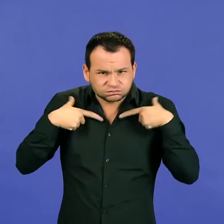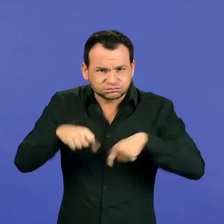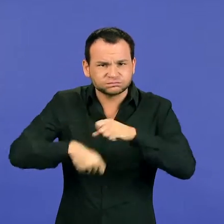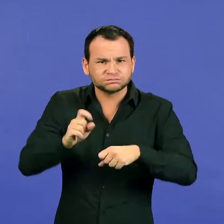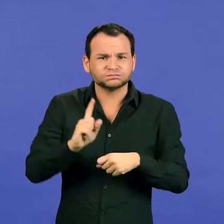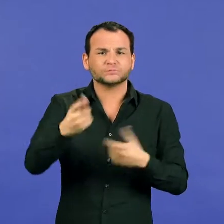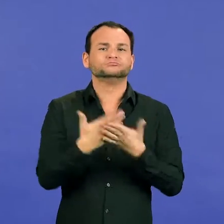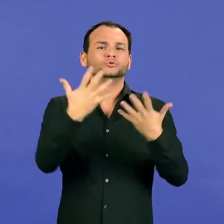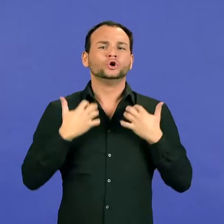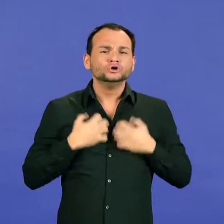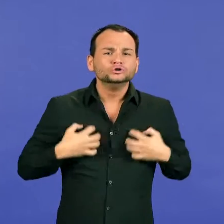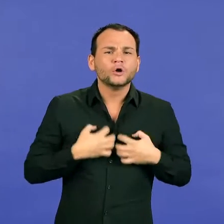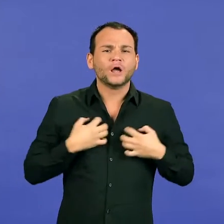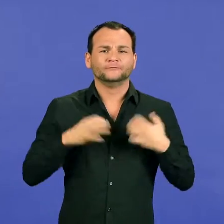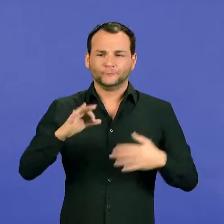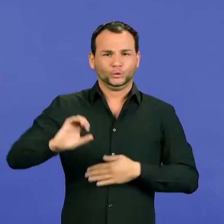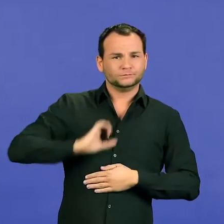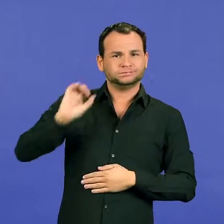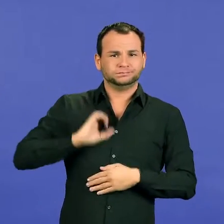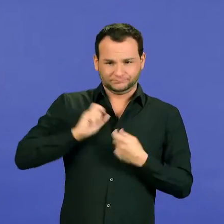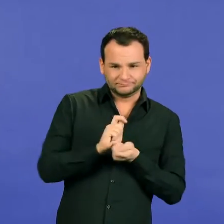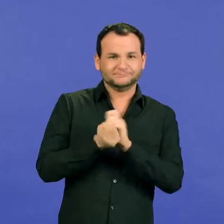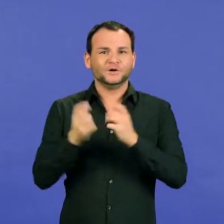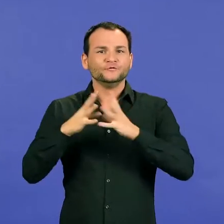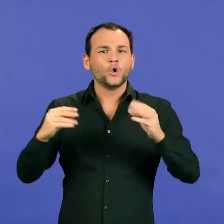auf den Feldern, Schafe für Wolle zur Herstellung